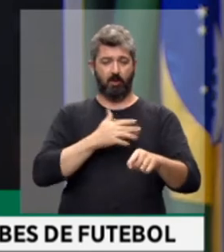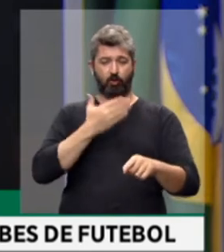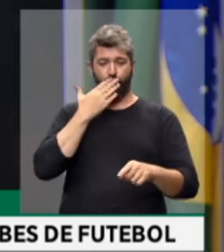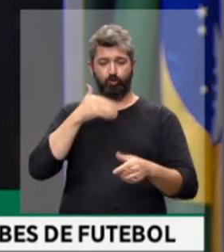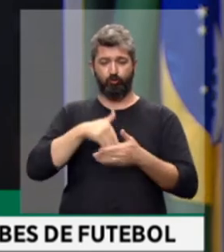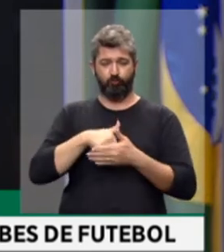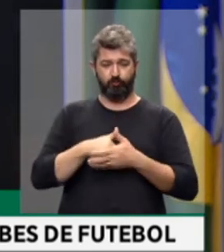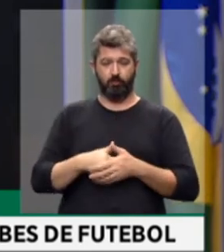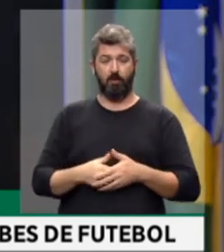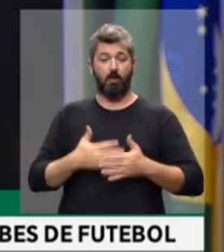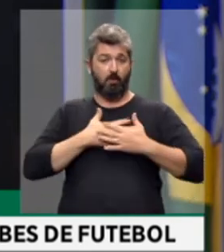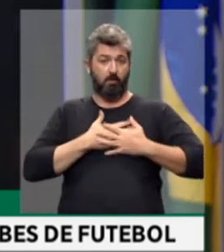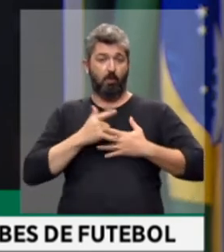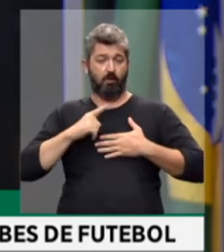NOSSOS TIMES. SEI QUE AQUI NESTE PARLAMENTO, CADA UM TEM